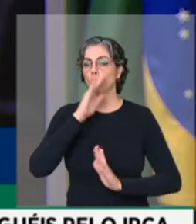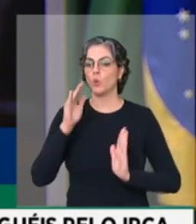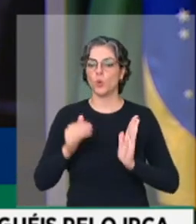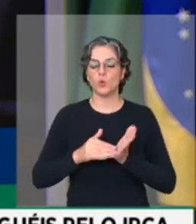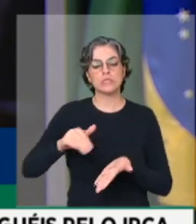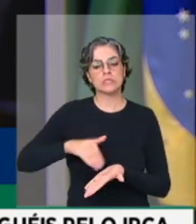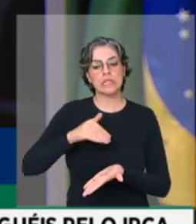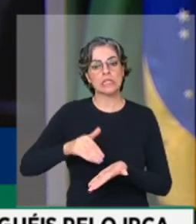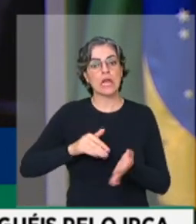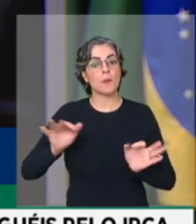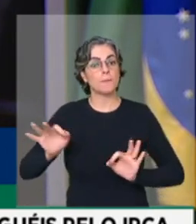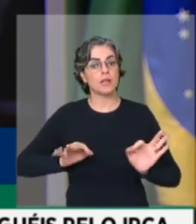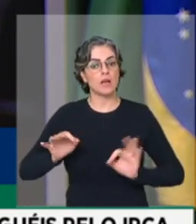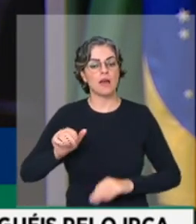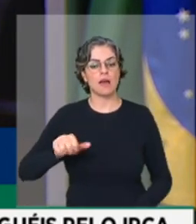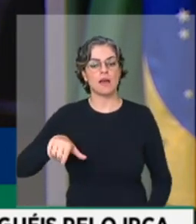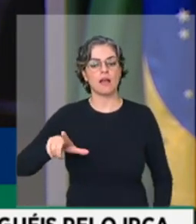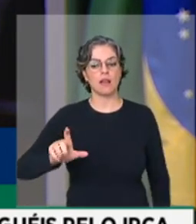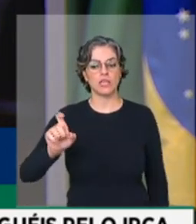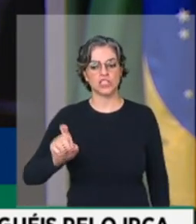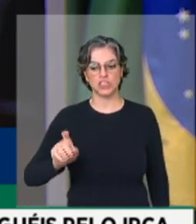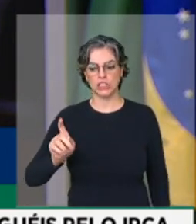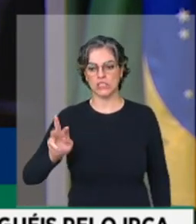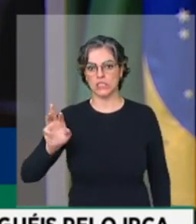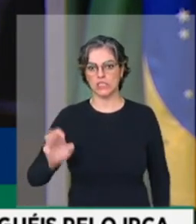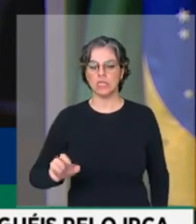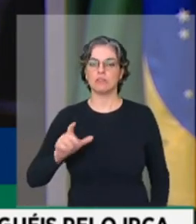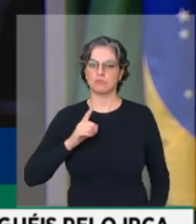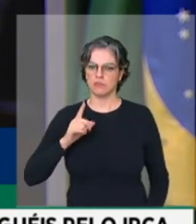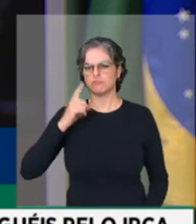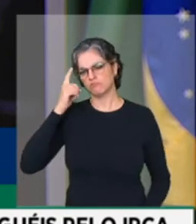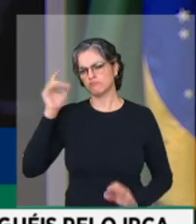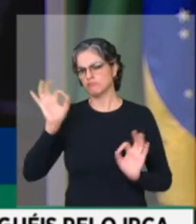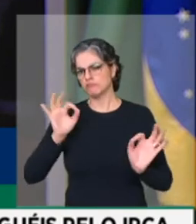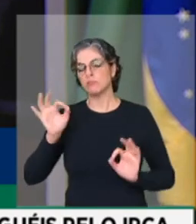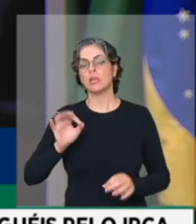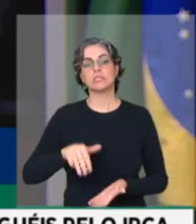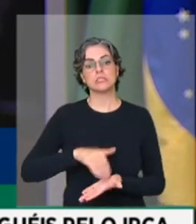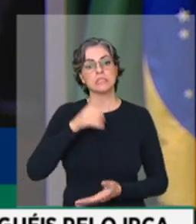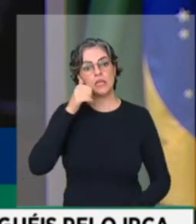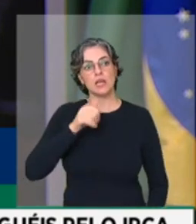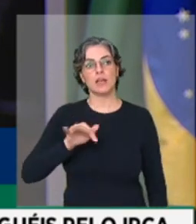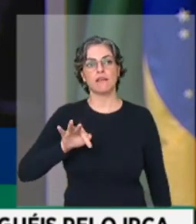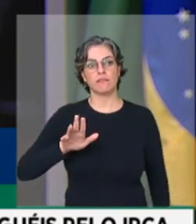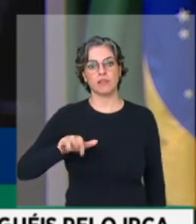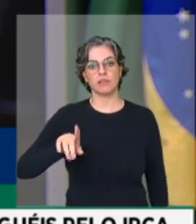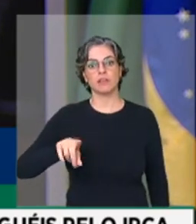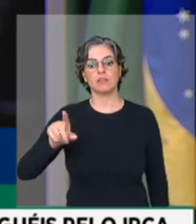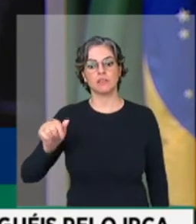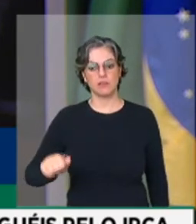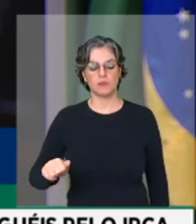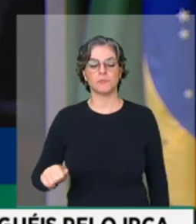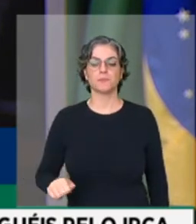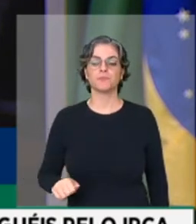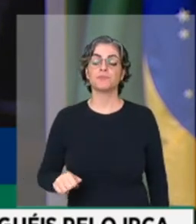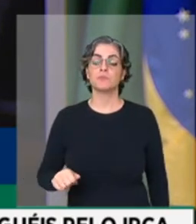SECRETÁRIO DE PLANEJAMENTO ALEXANDRE RECEBÊ-LO, PELA SECRETÁRIA FERNANDA BATISTA DE OBRAS PARA QUE A GENTE